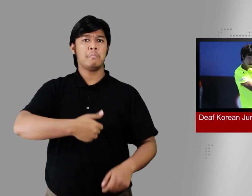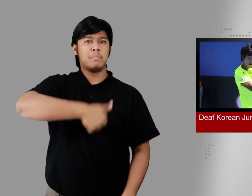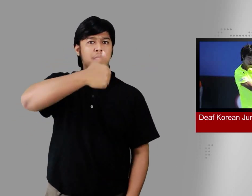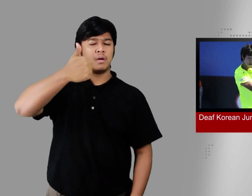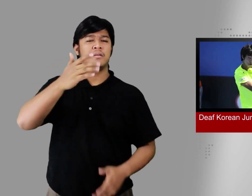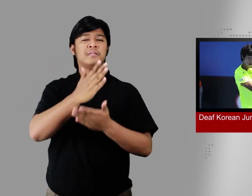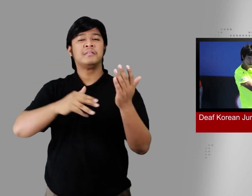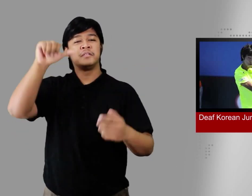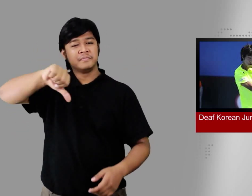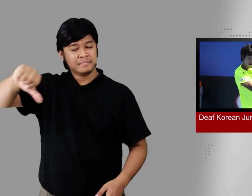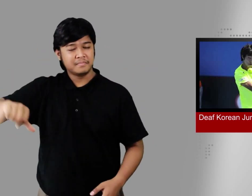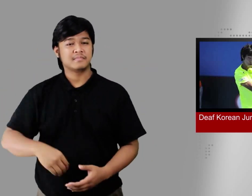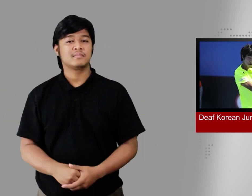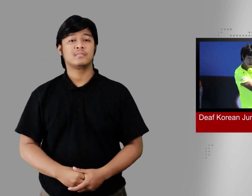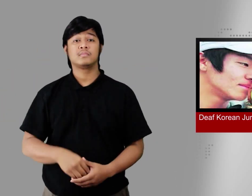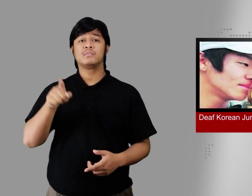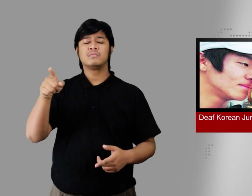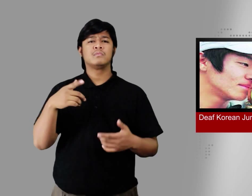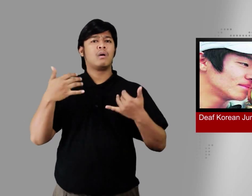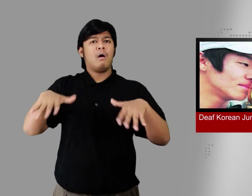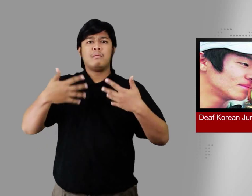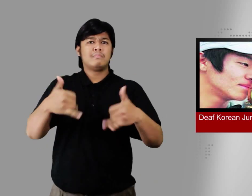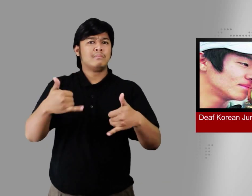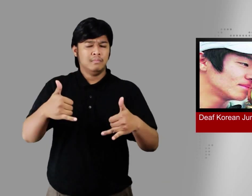Beliau telah bertanding dan memperolehi beberapa kemenangan.